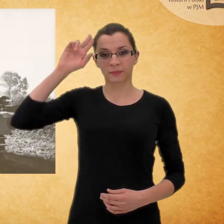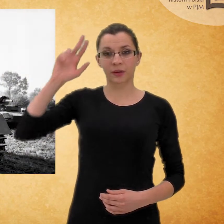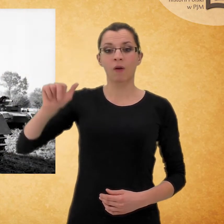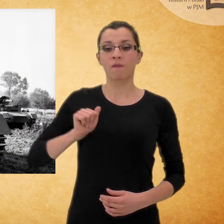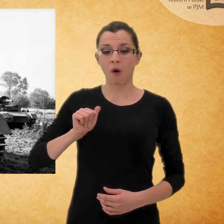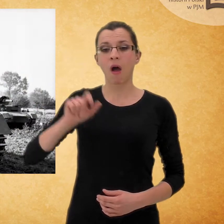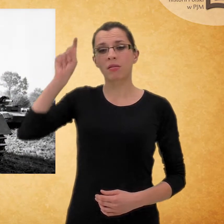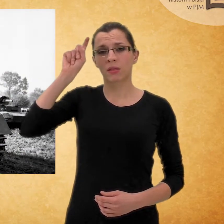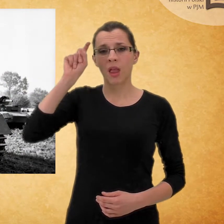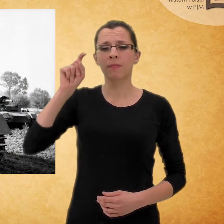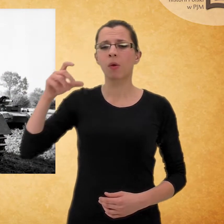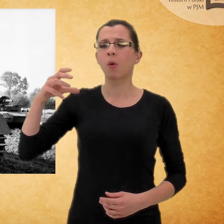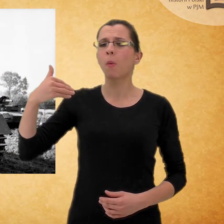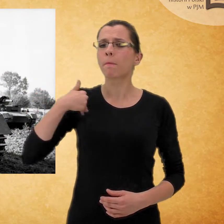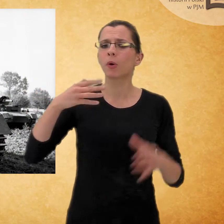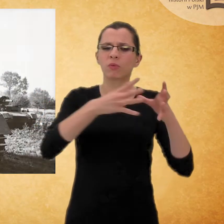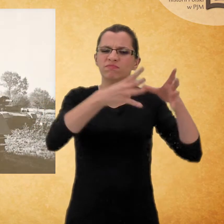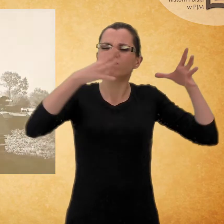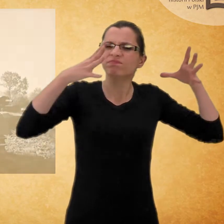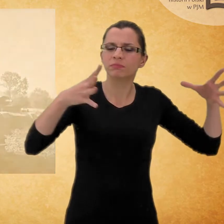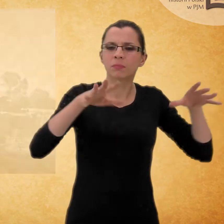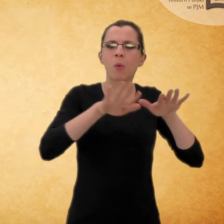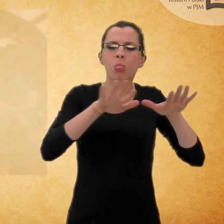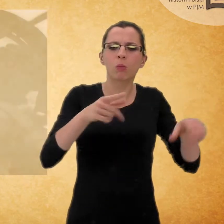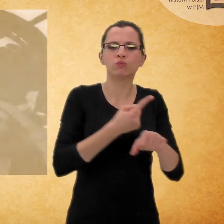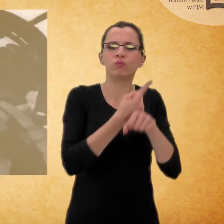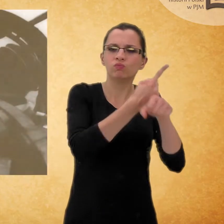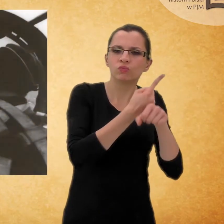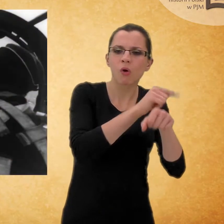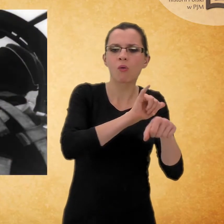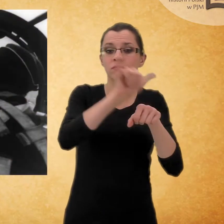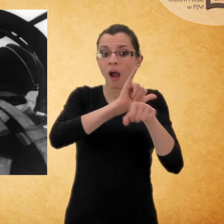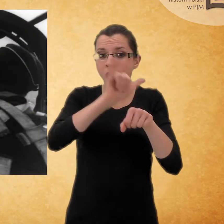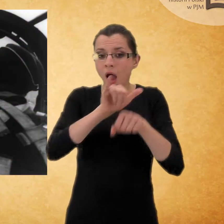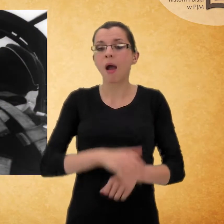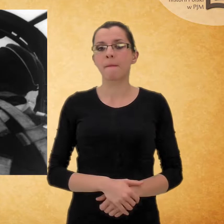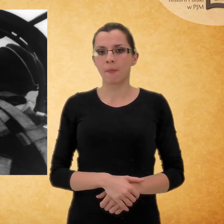Armia niemiecka była większa, miała więcej czołgów i samolotów.